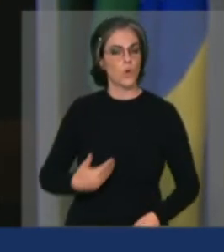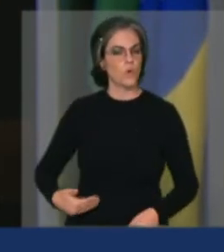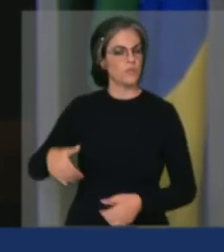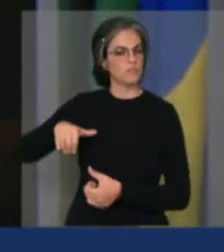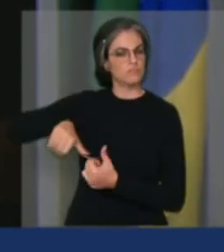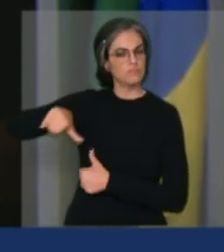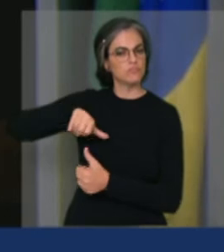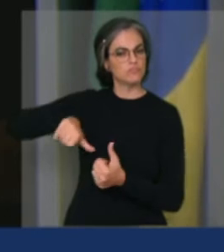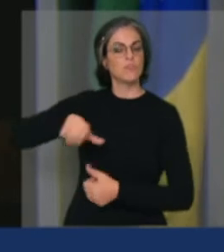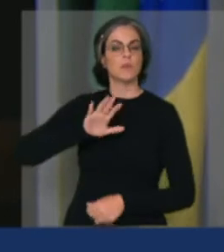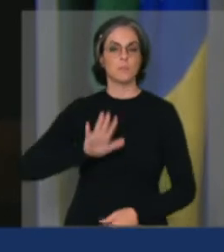POLÍCIA FEDERAL TEVE UM PAPEL DE DESTAQUE IMPORTANTÍSSIMO,